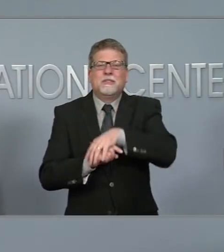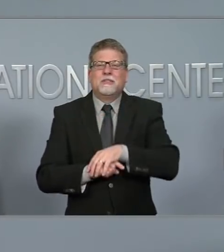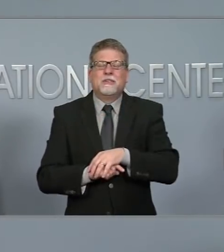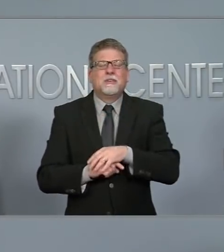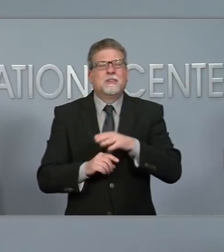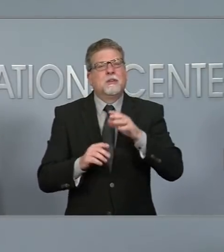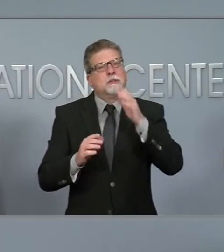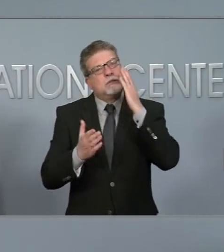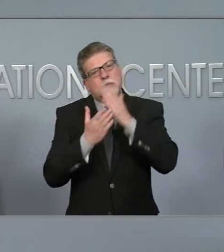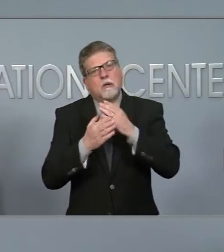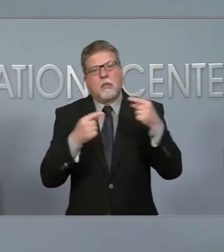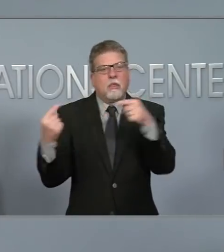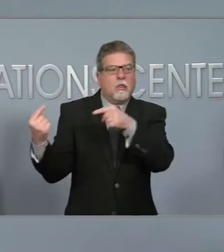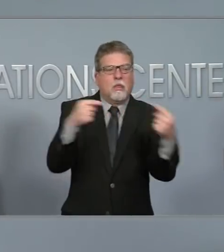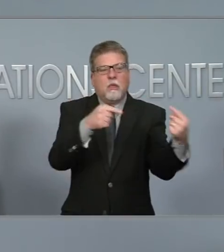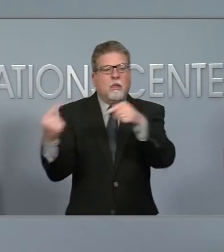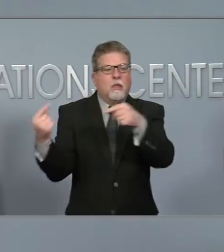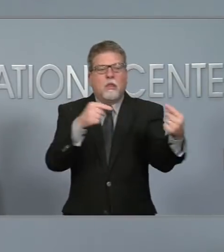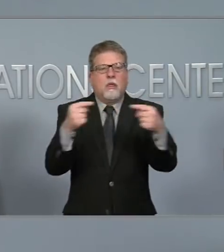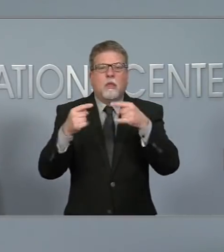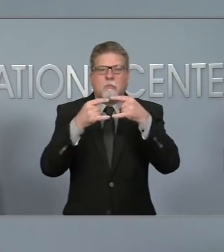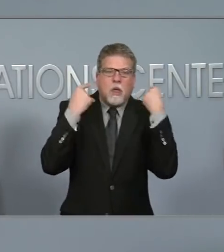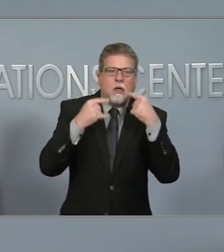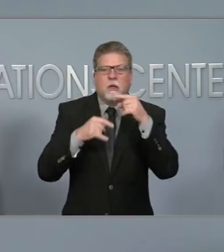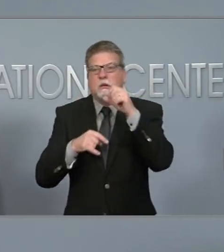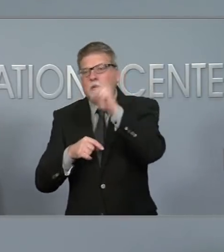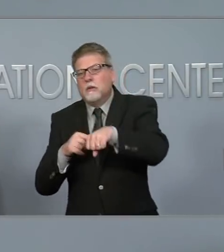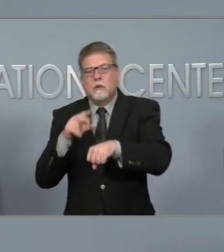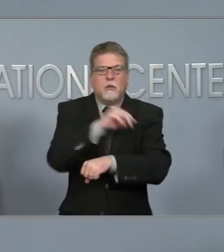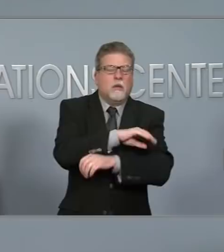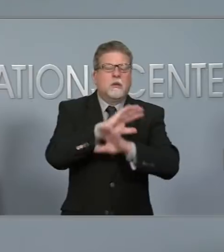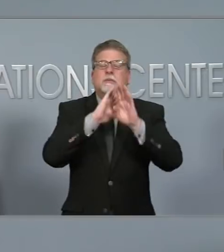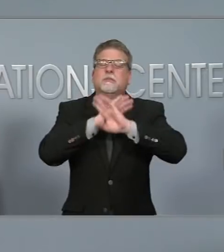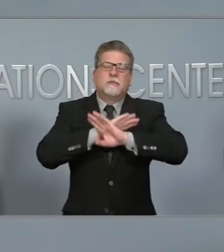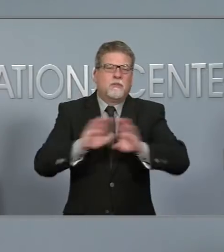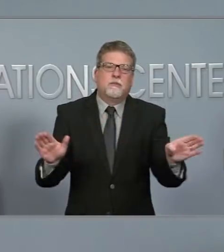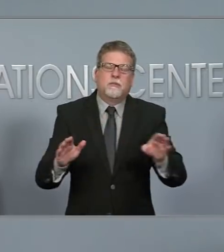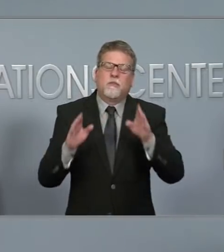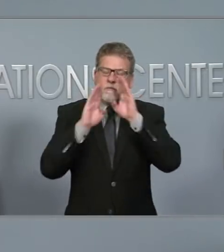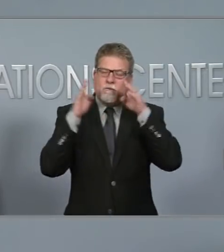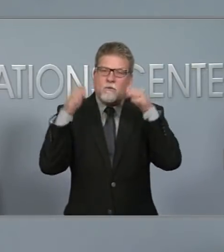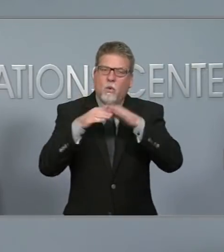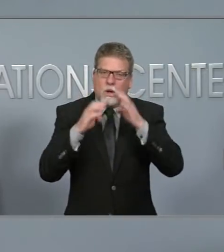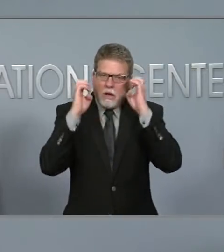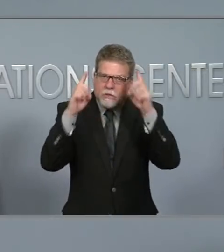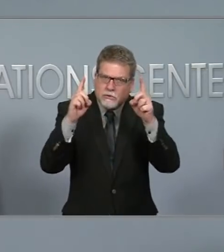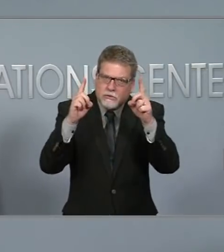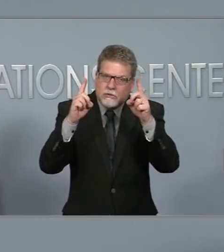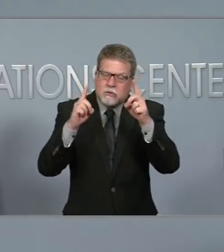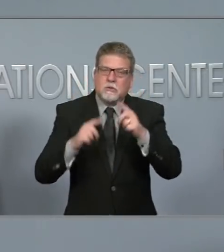Es el momento de enfocarnos en que nuestros niños reciban una buena educación y en mejorar